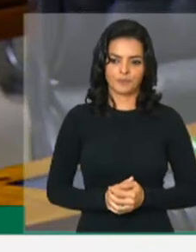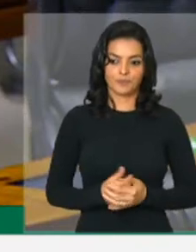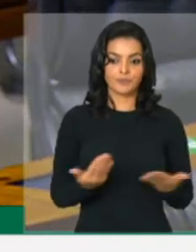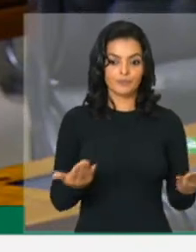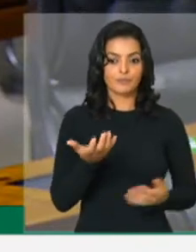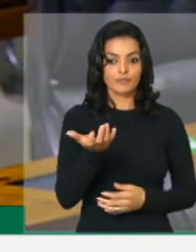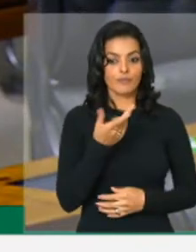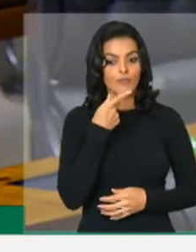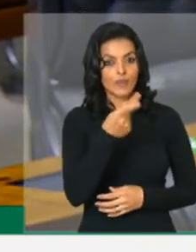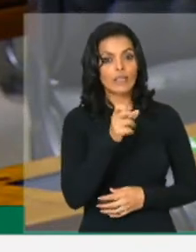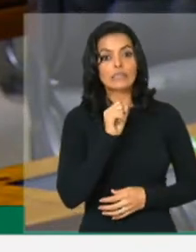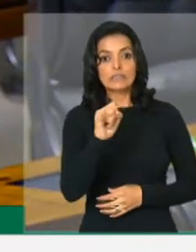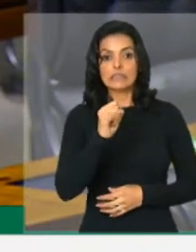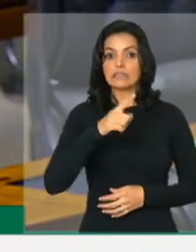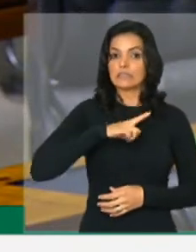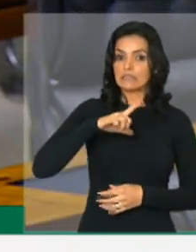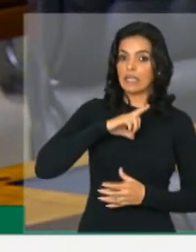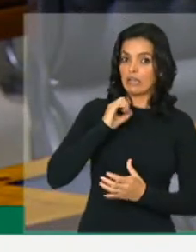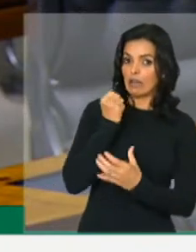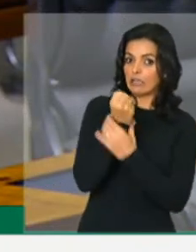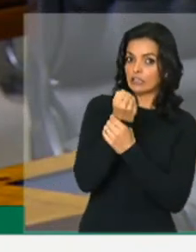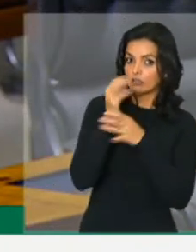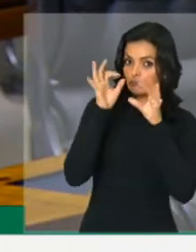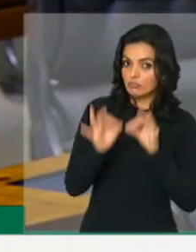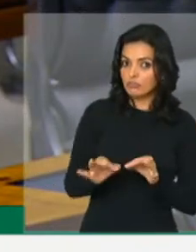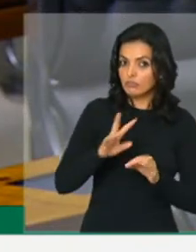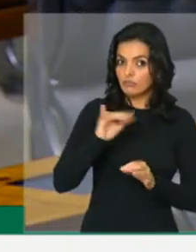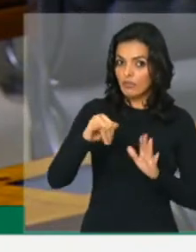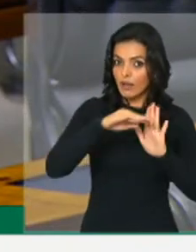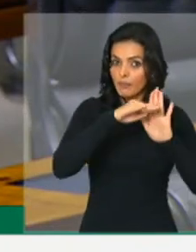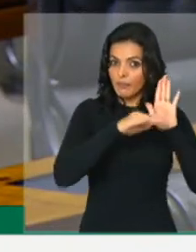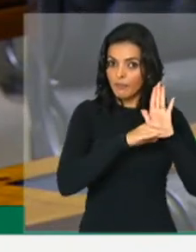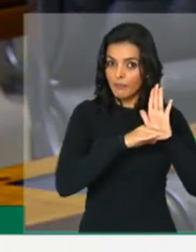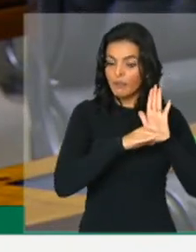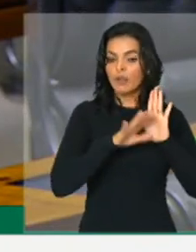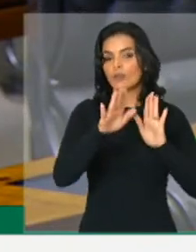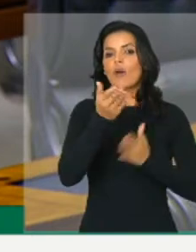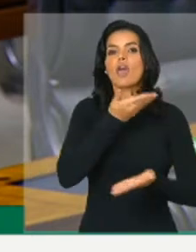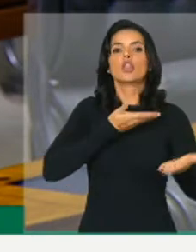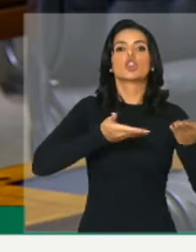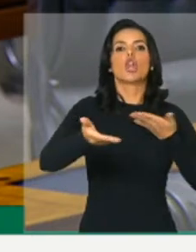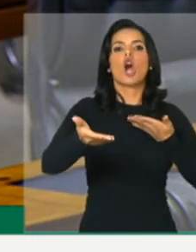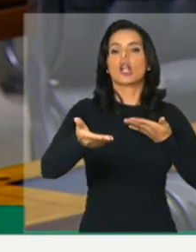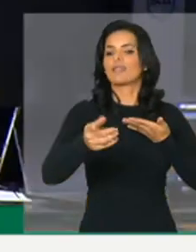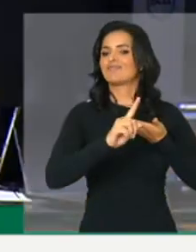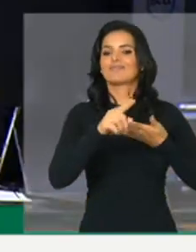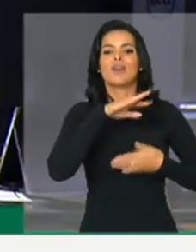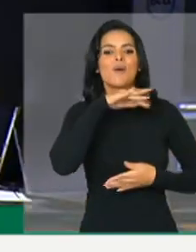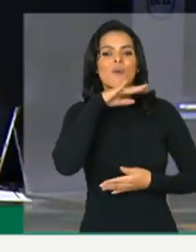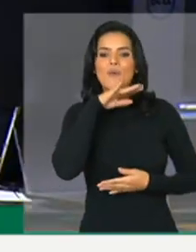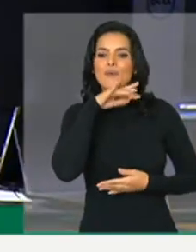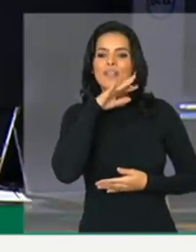[DEP. BOHN GASS]: NO MÉRITO ESTAMOS CONVERSANDO COM RELATOR PRA MELHORAR O PROJETO. MAS-- [PRESIDENTE]: TUDO BEM. SÓ QUERIA DIZER A VOSSA EXCELÊNCIA QUE NÃO VAMOS NUNCA IMPLEMENTAR ESSA PRÁ